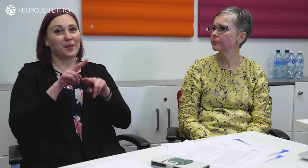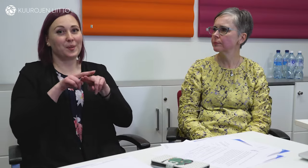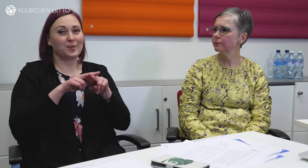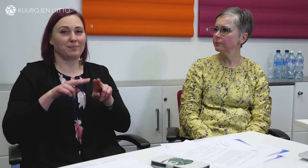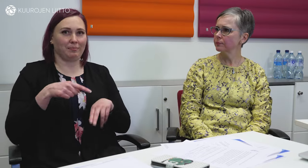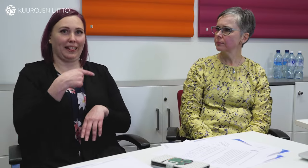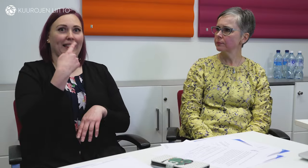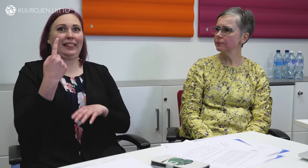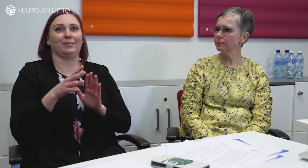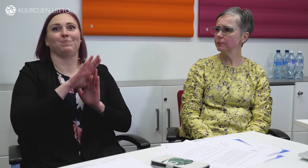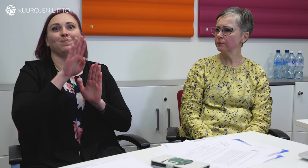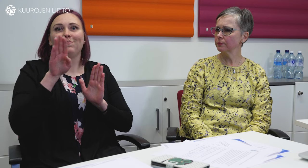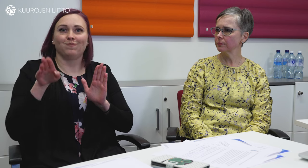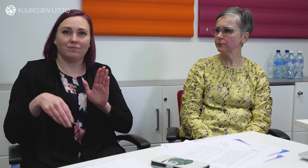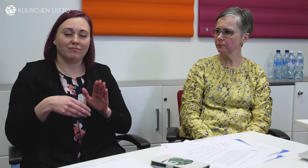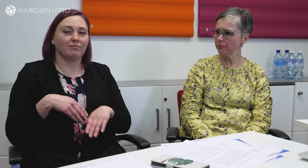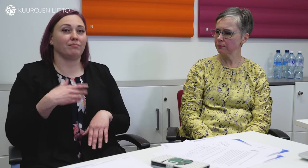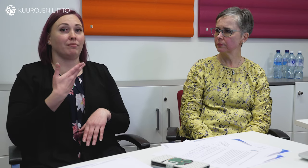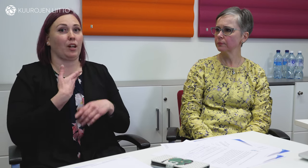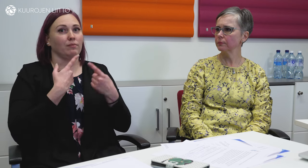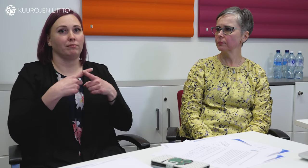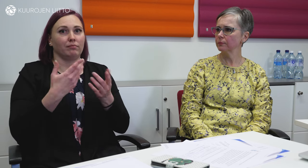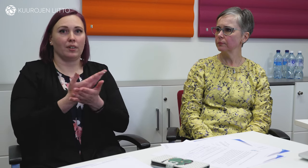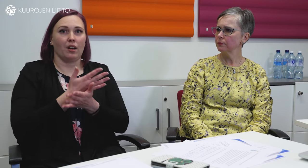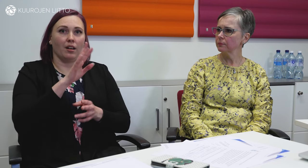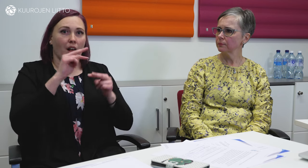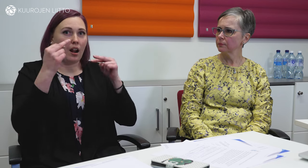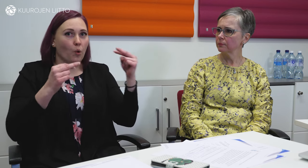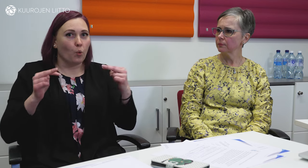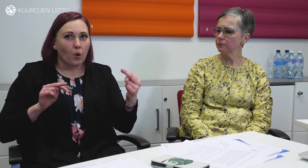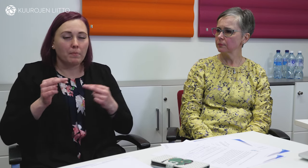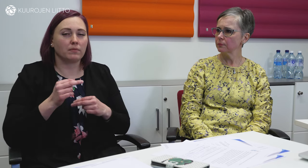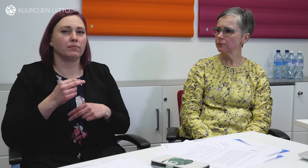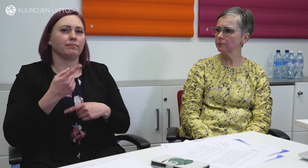Kokous kesti pitkään ja sen aikana kuultiin monen eri maan näkökulma asiaan.